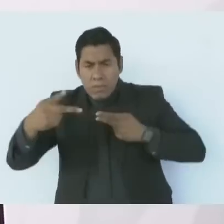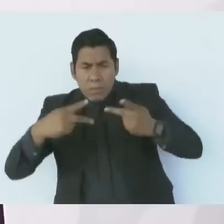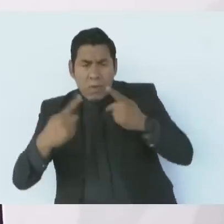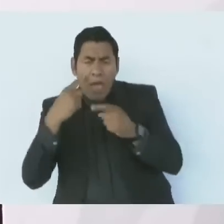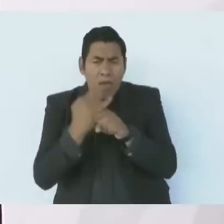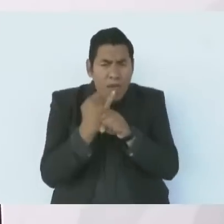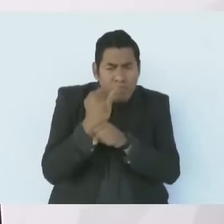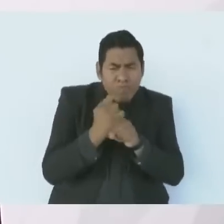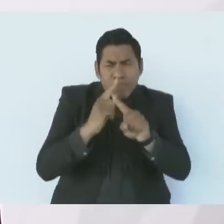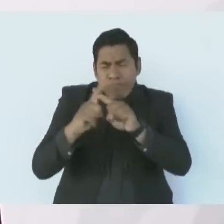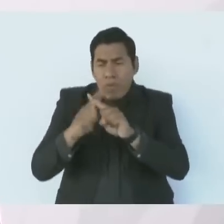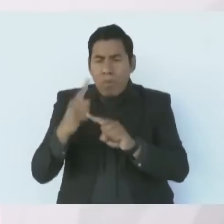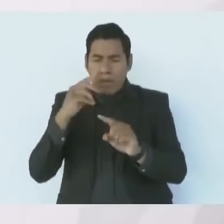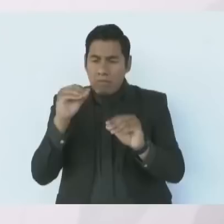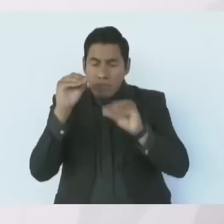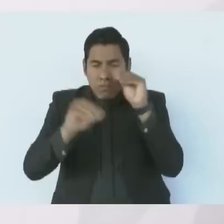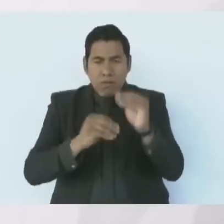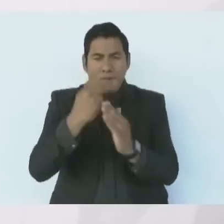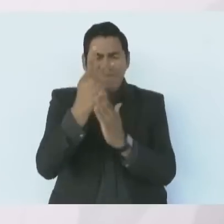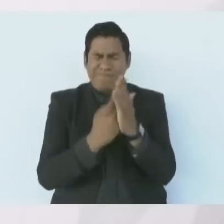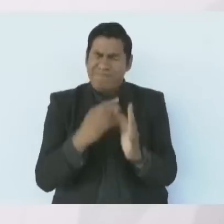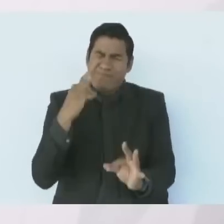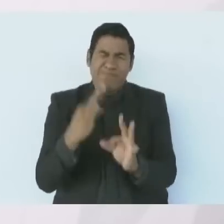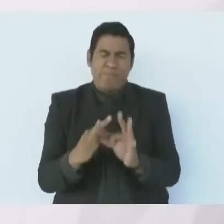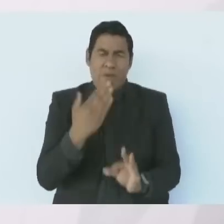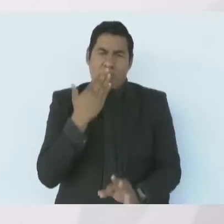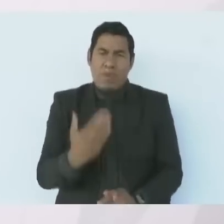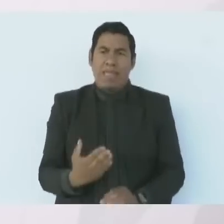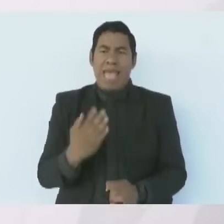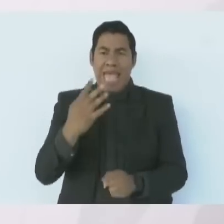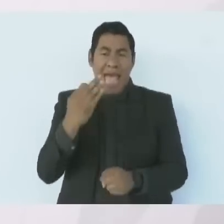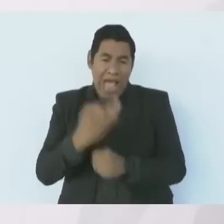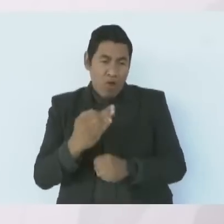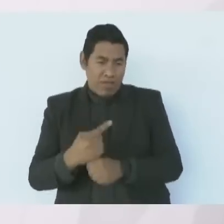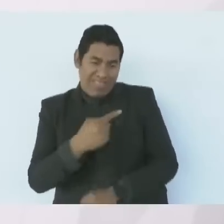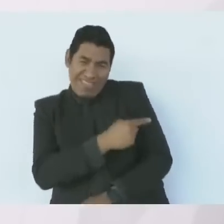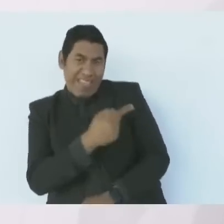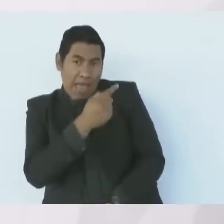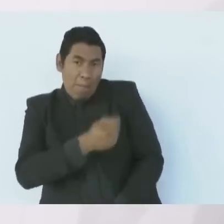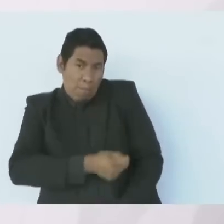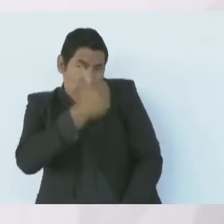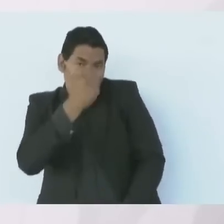de manera inmediata aquí nos acompaña la primera beneficiaria hay varios beneficiarios ya que ya